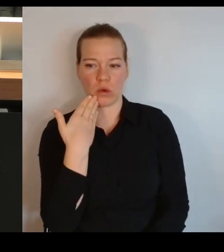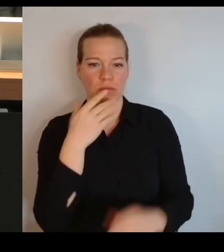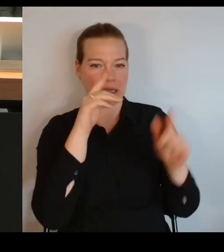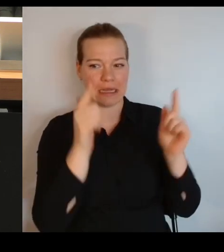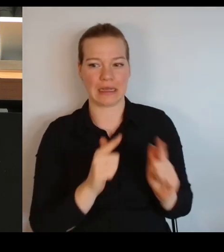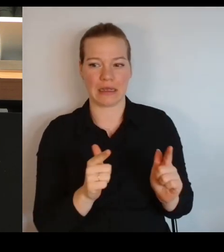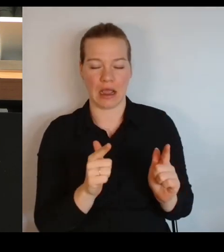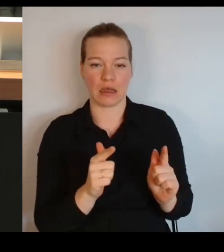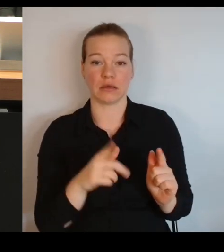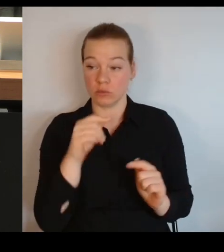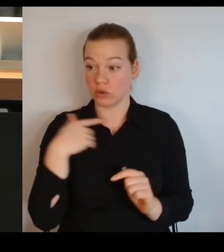Ich danke Ihnen.